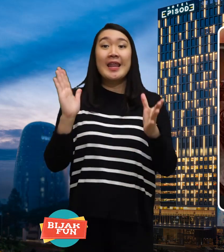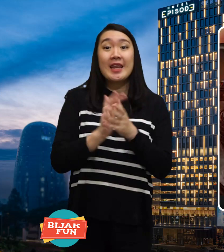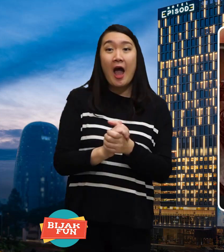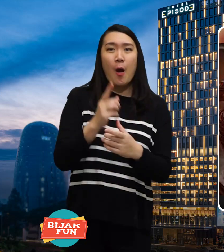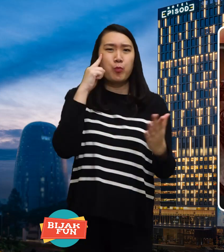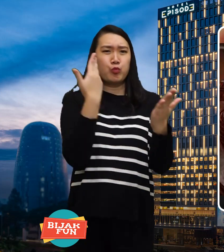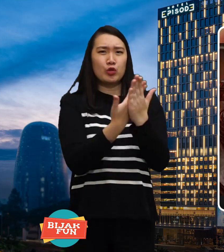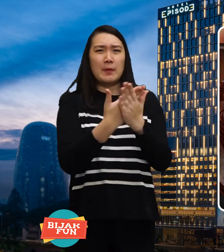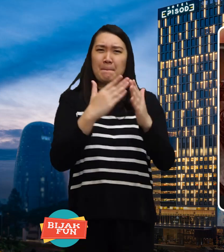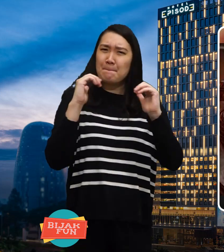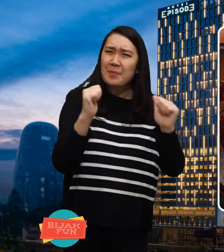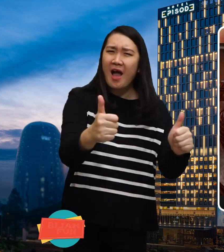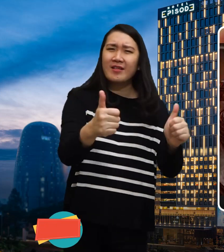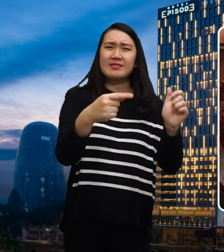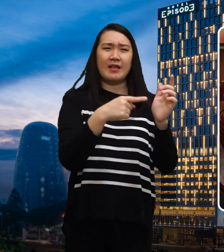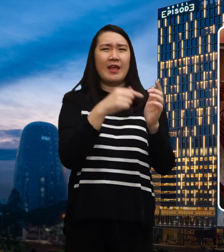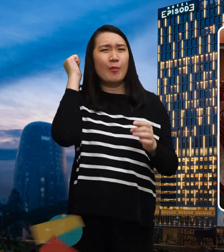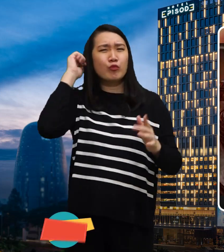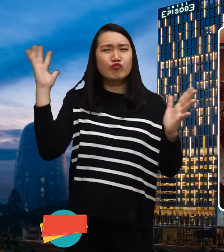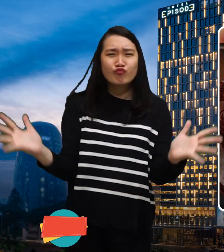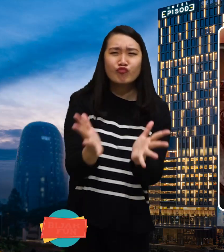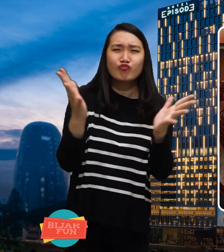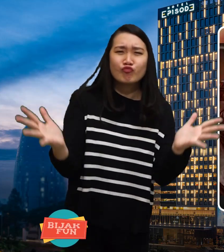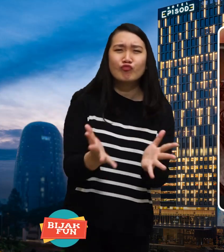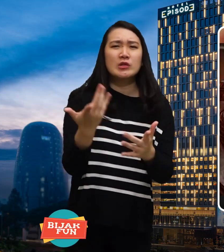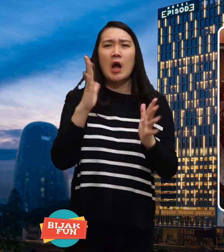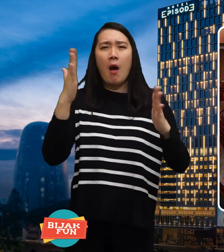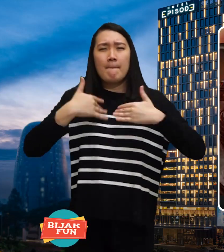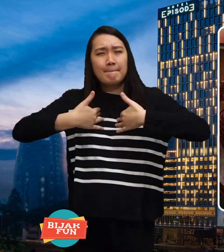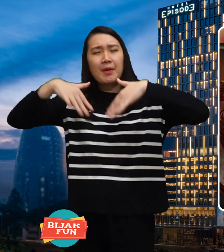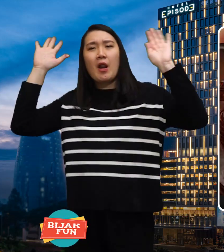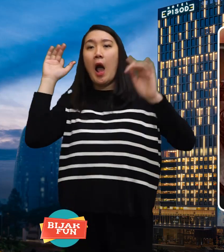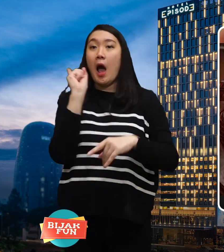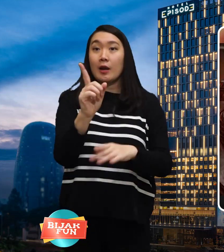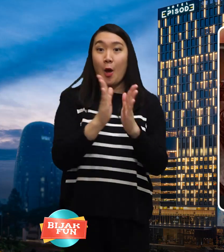Ibunya berhasil membuktikan dan mendorong agar tidak menyerah,